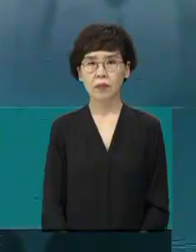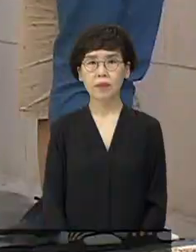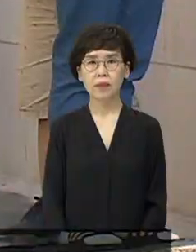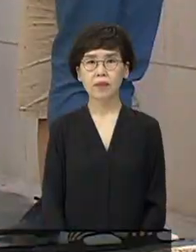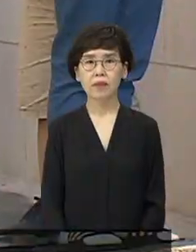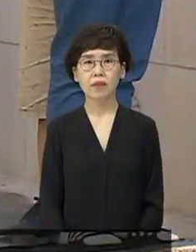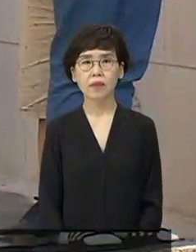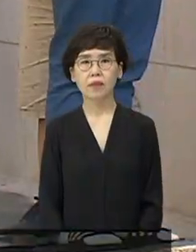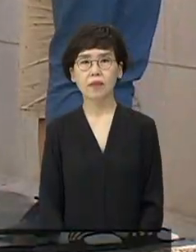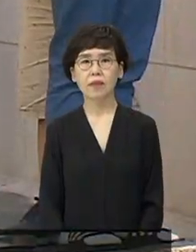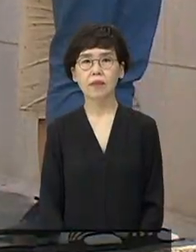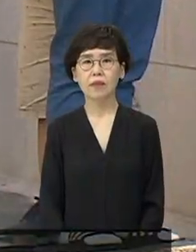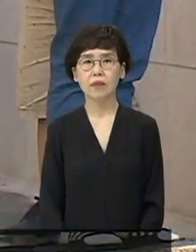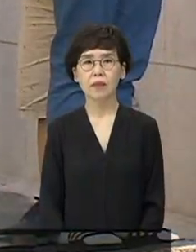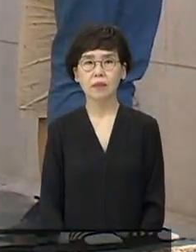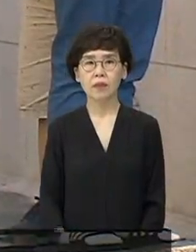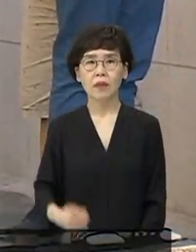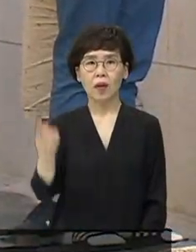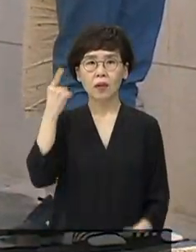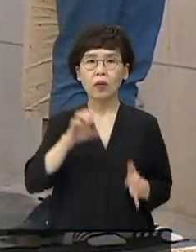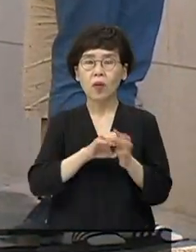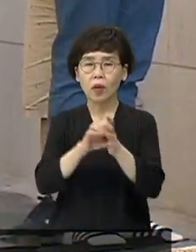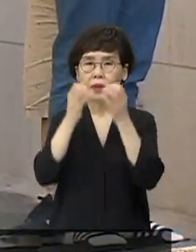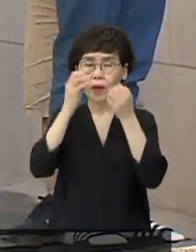(기자) 어제 코로나19 신규 확진자 50명